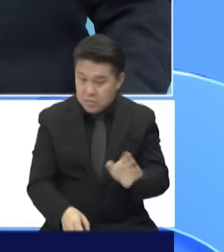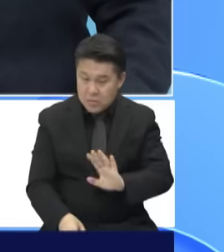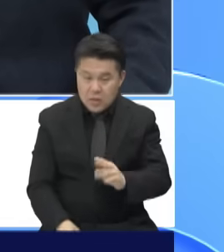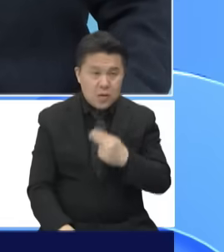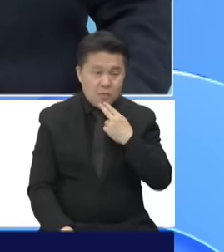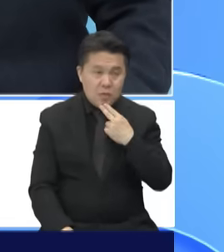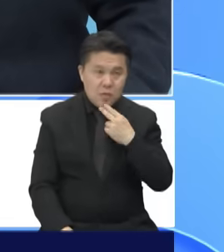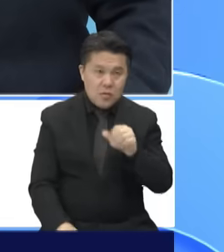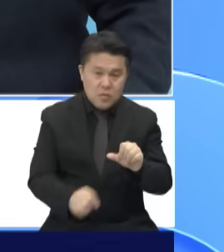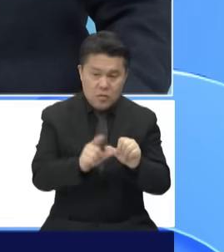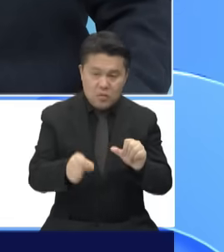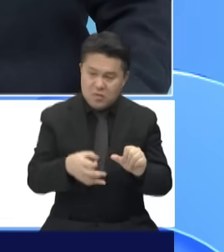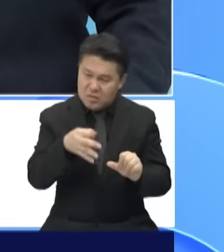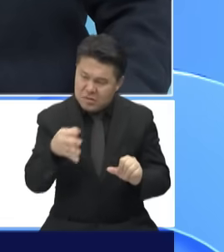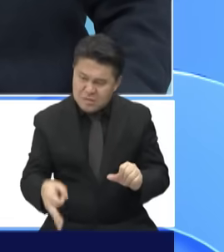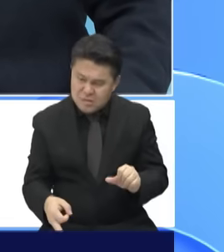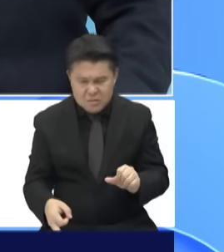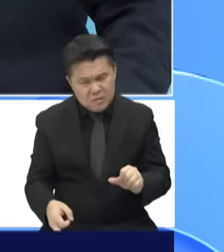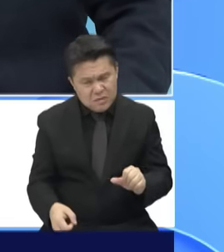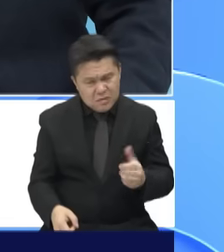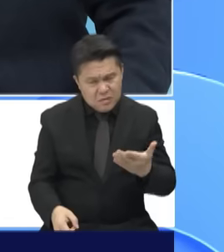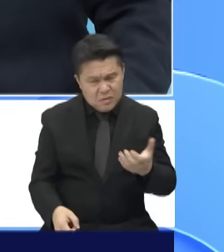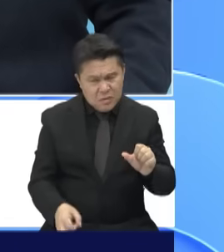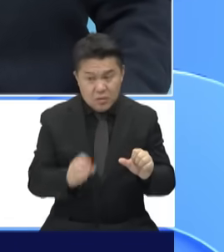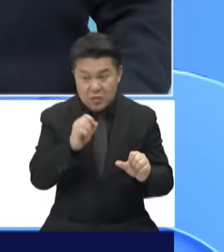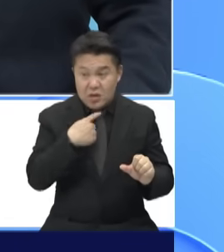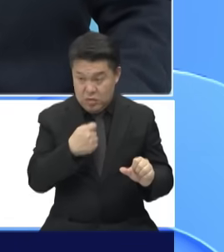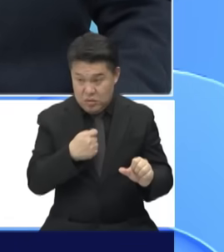5월 가능성도 거의 95%였던 것이 80%, 70%